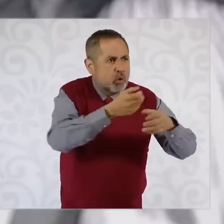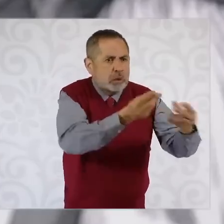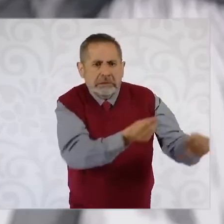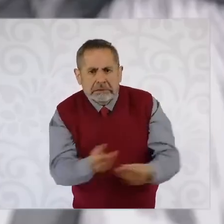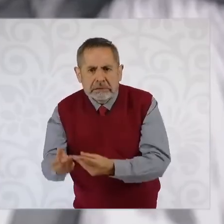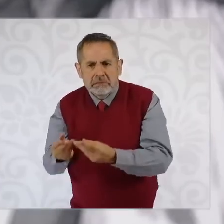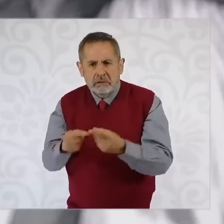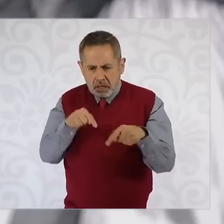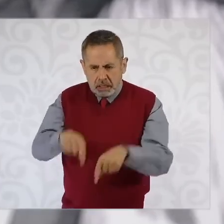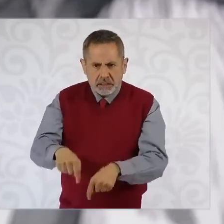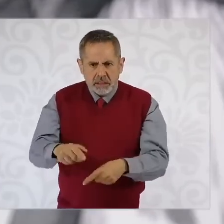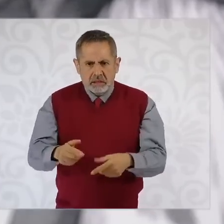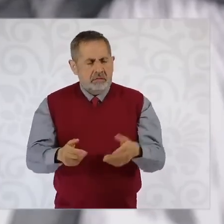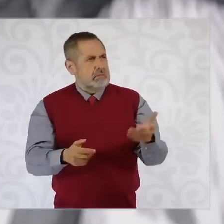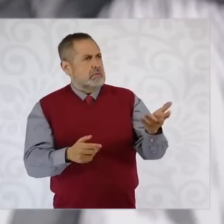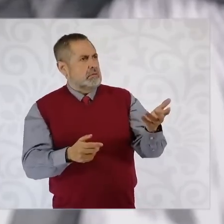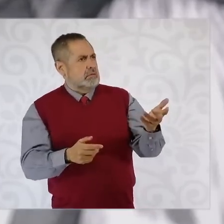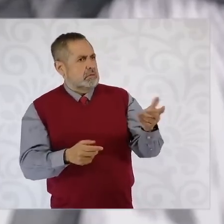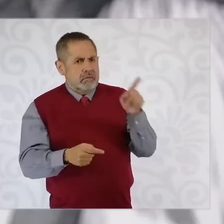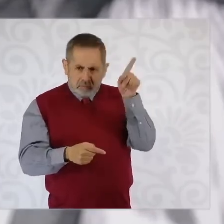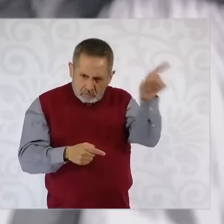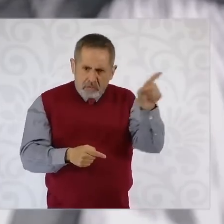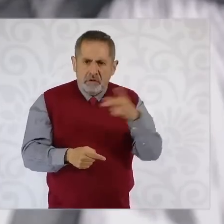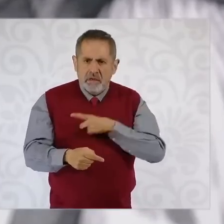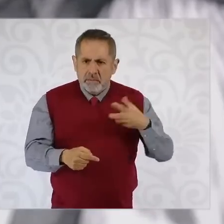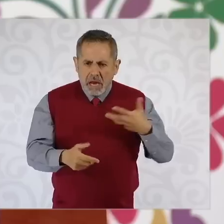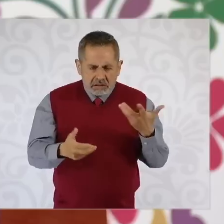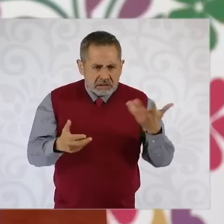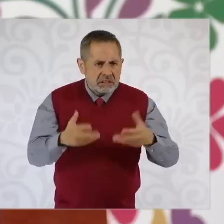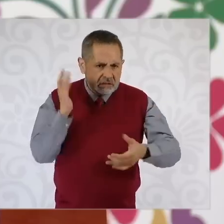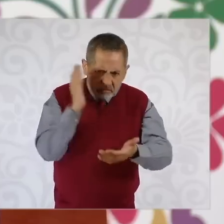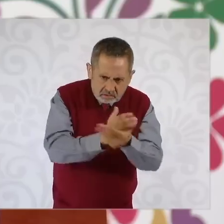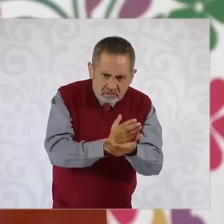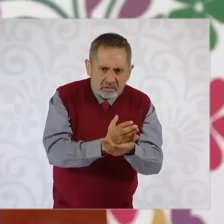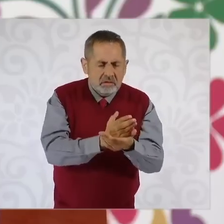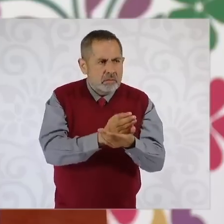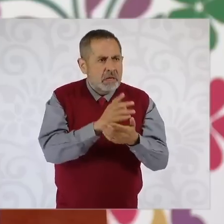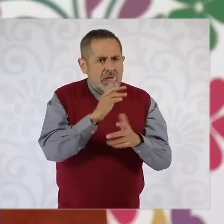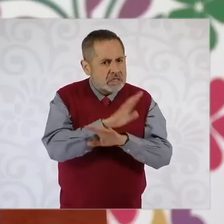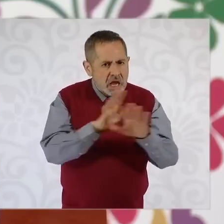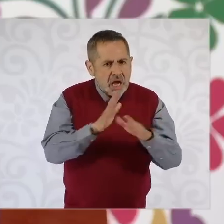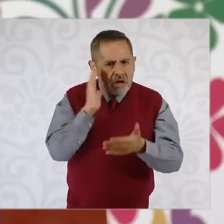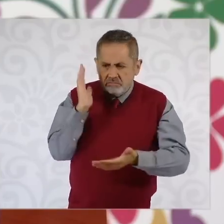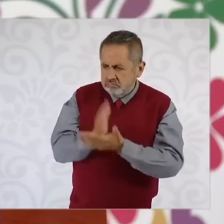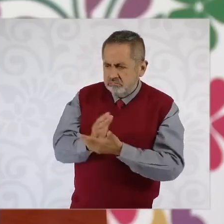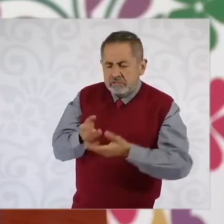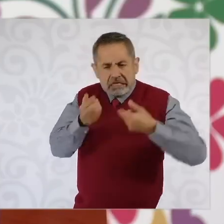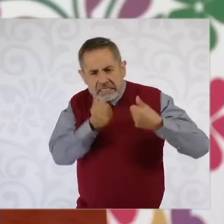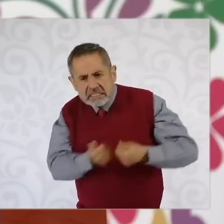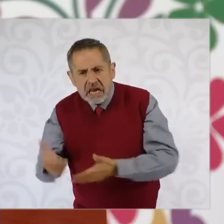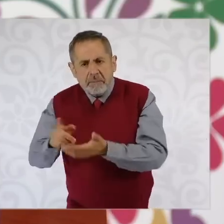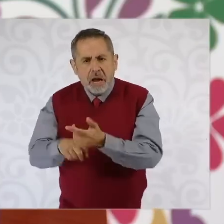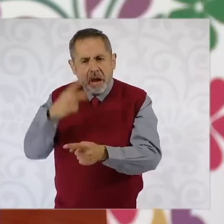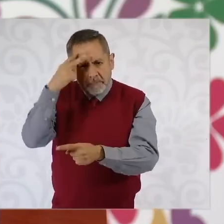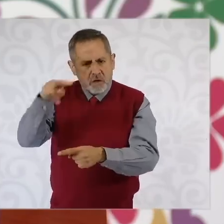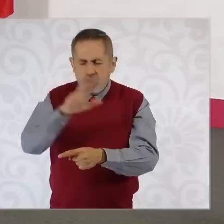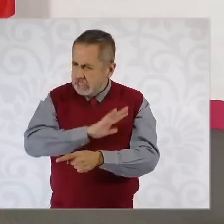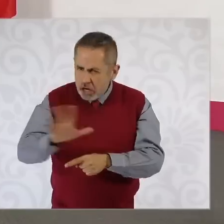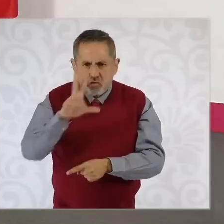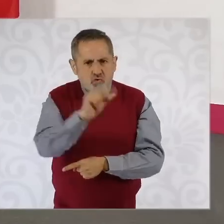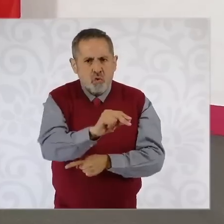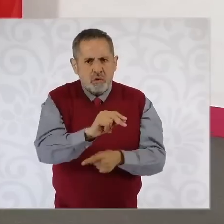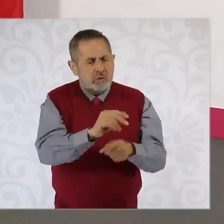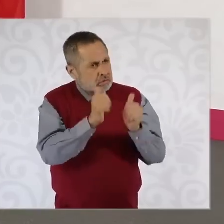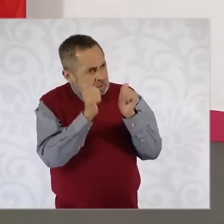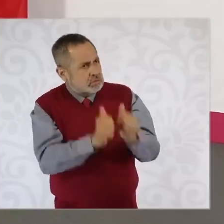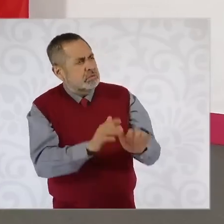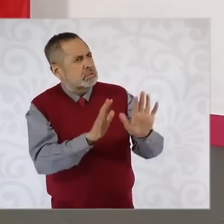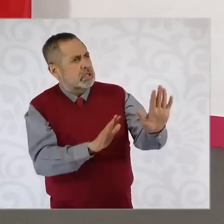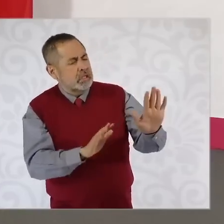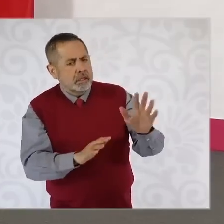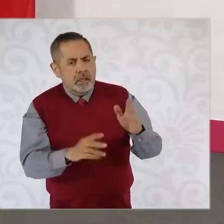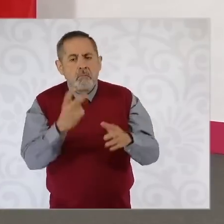ellos para evitar que esas armas entren a México entonces por eso es la colaboración